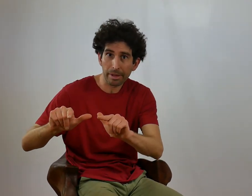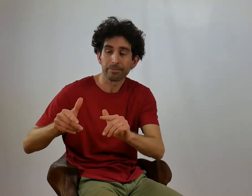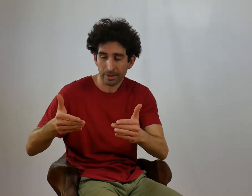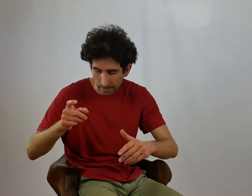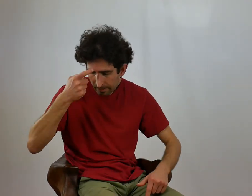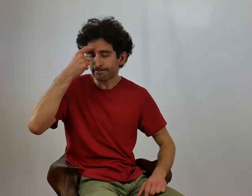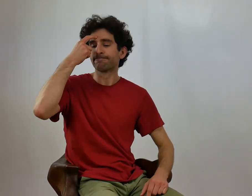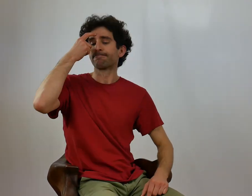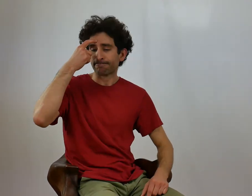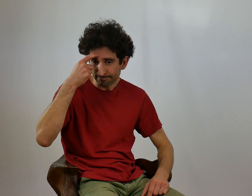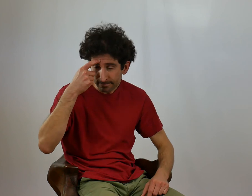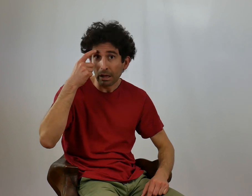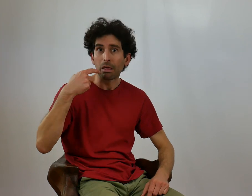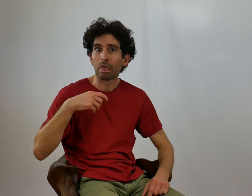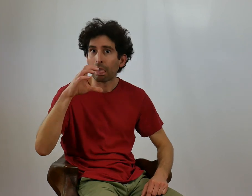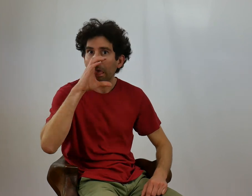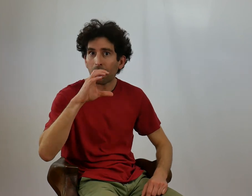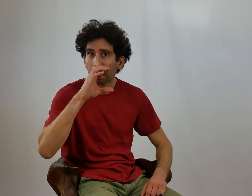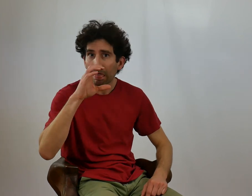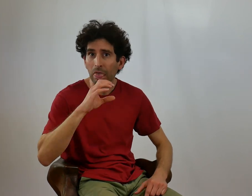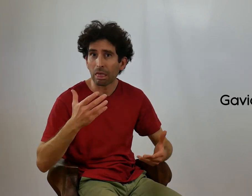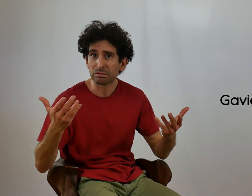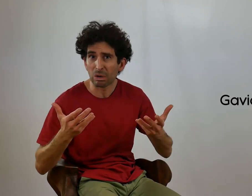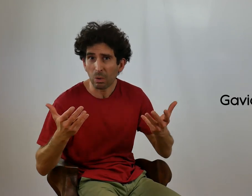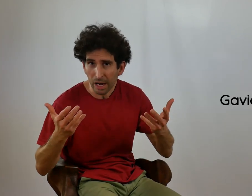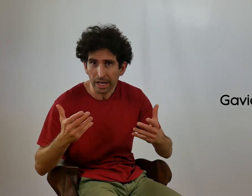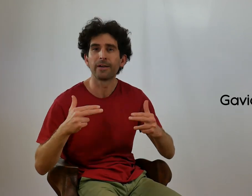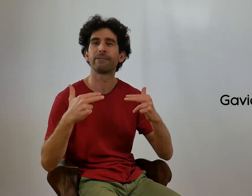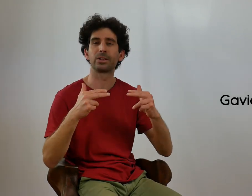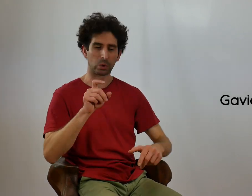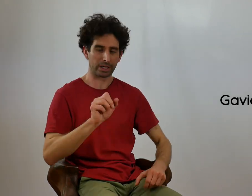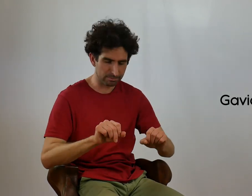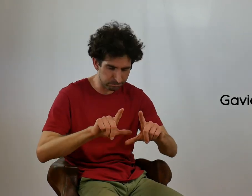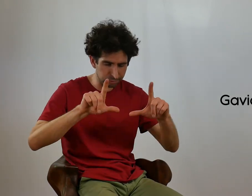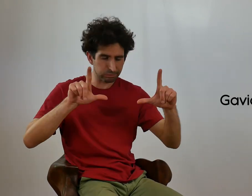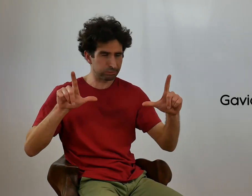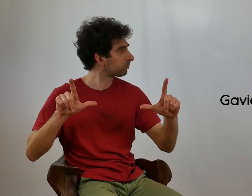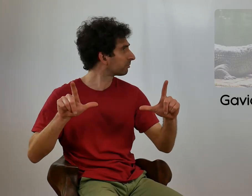Une fois que j'en ai pris conscience, me voilà curieux : c'est quoi le gavial du Gange ? Je clique sur la vidéo qui s'ouvre.